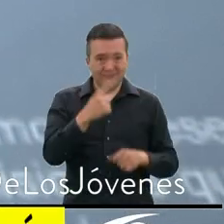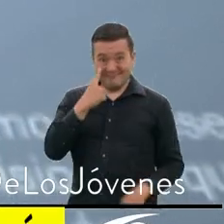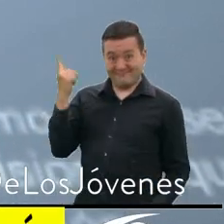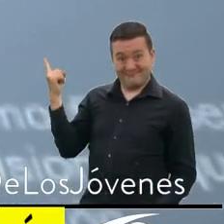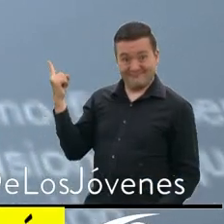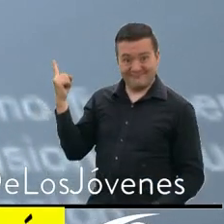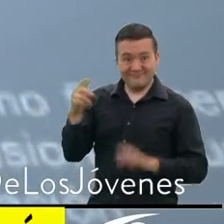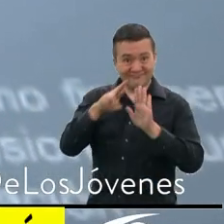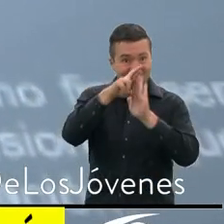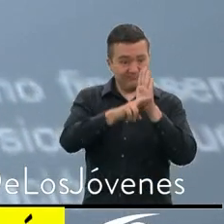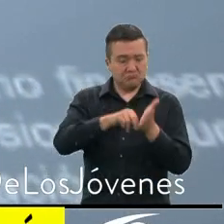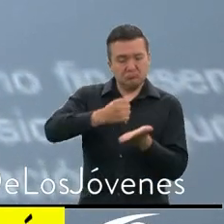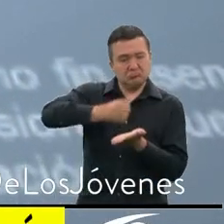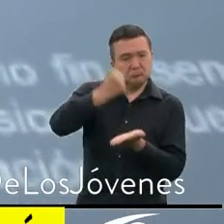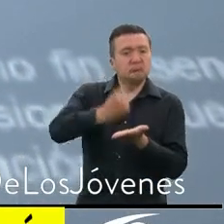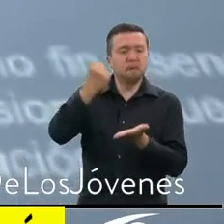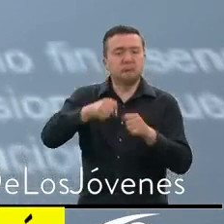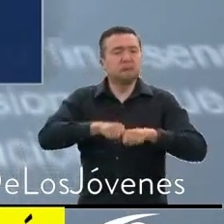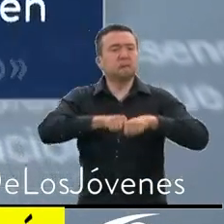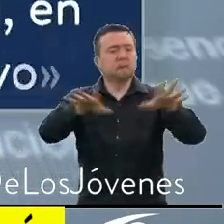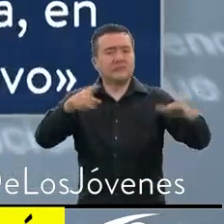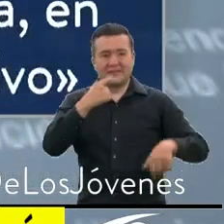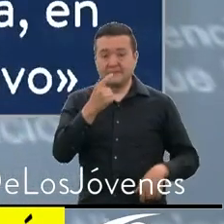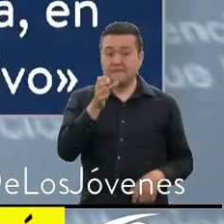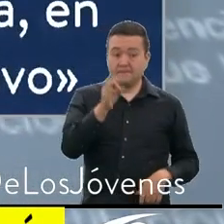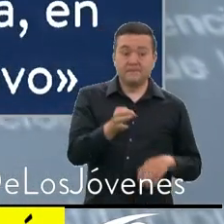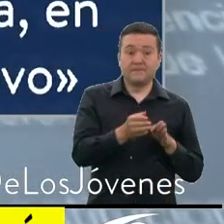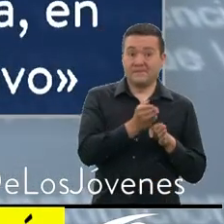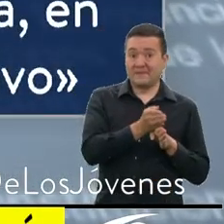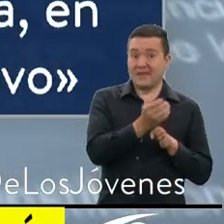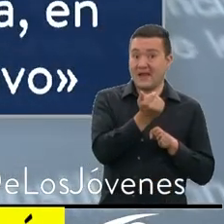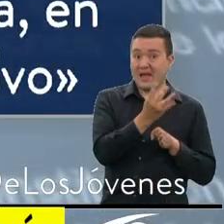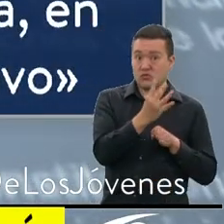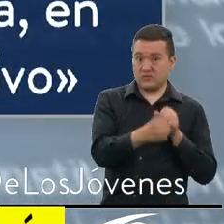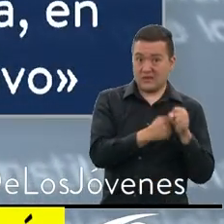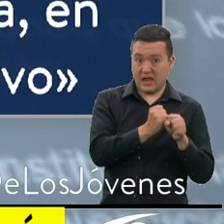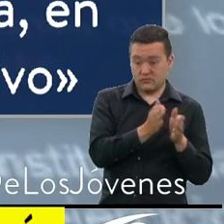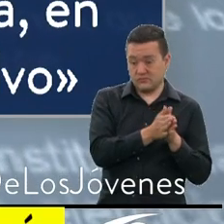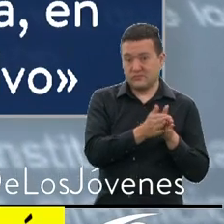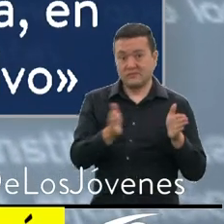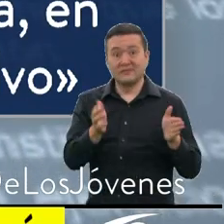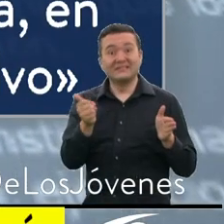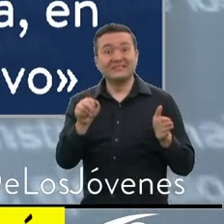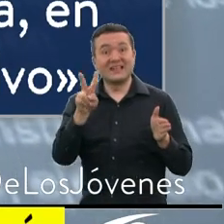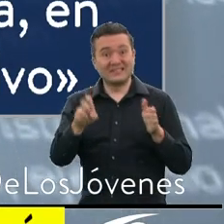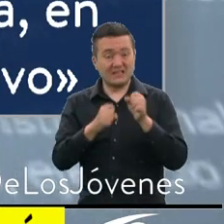aquí está la polémica. ))) esta la resolución emitida